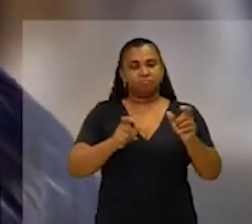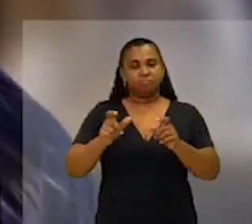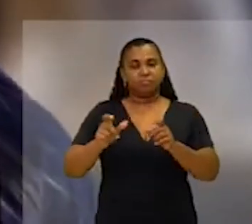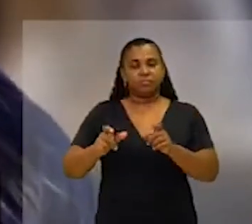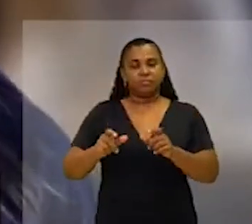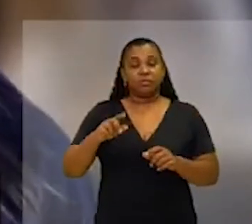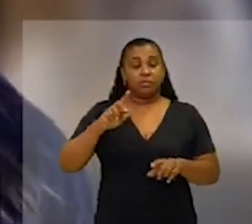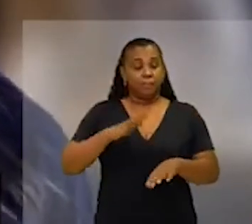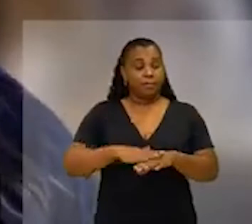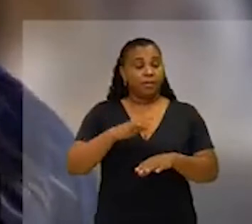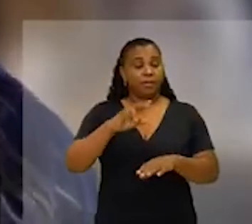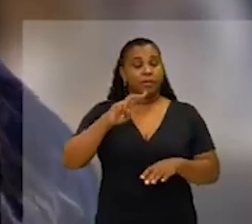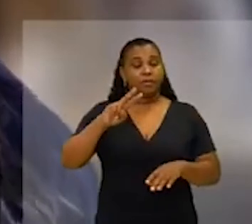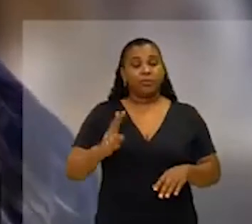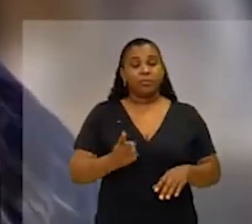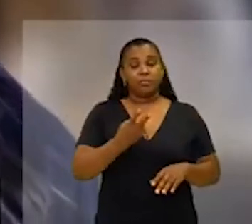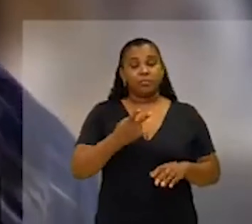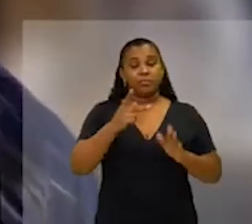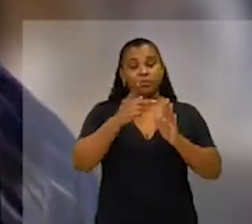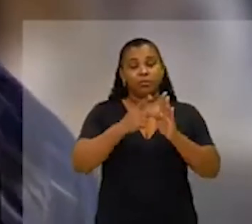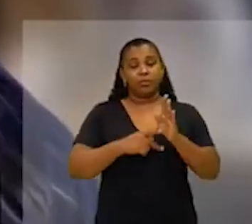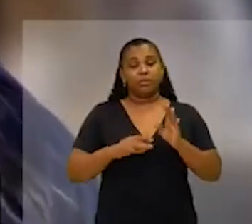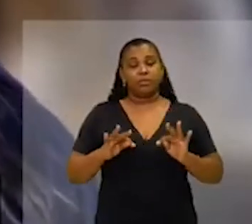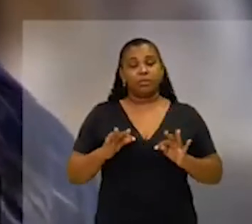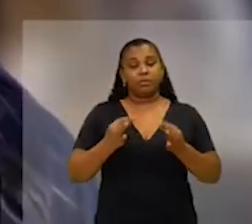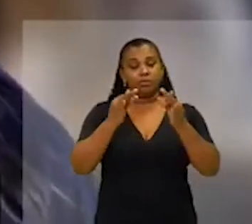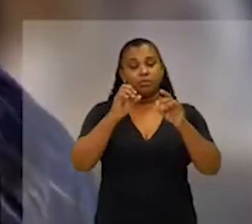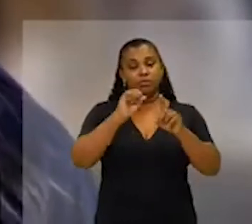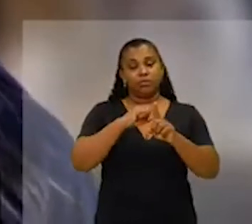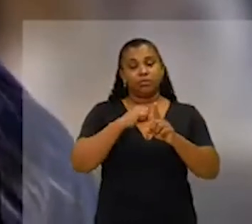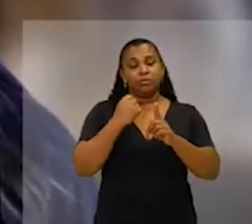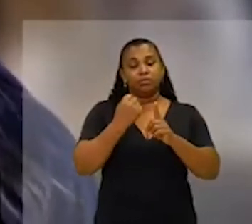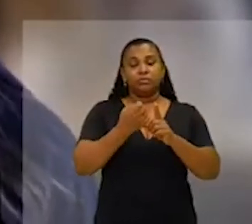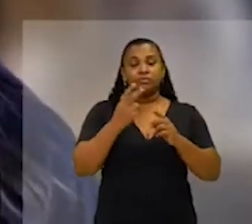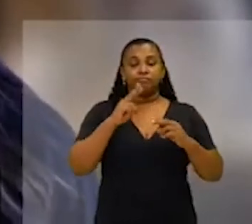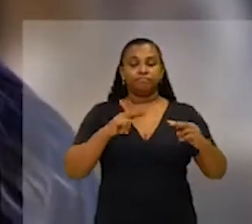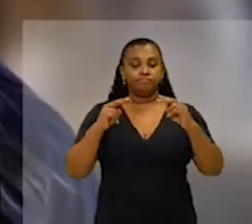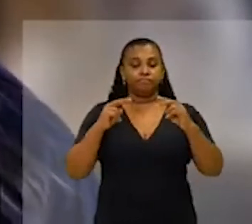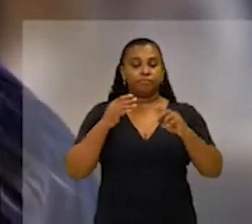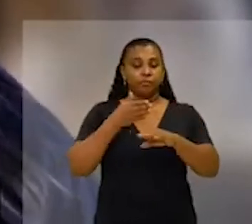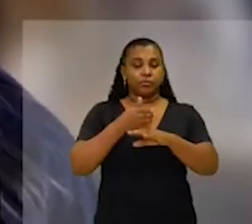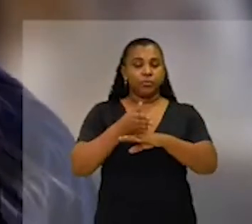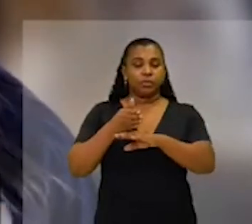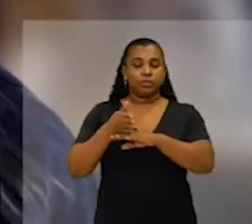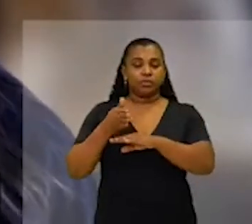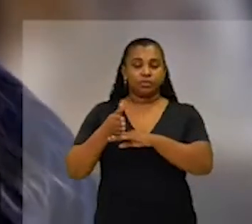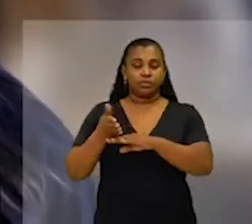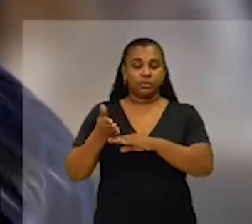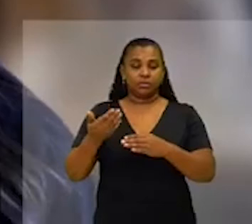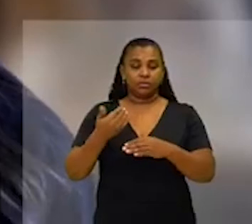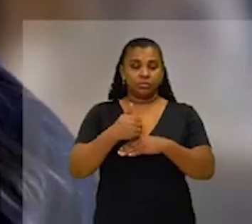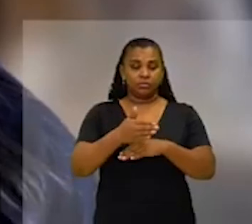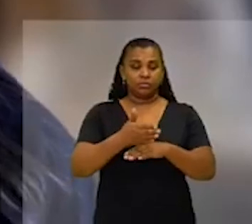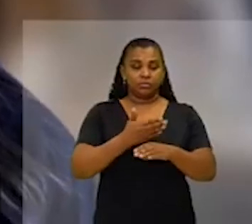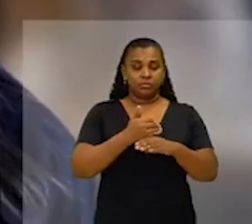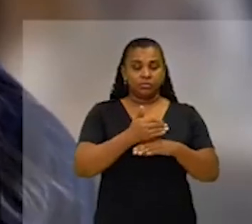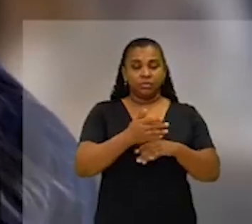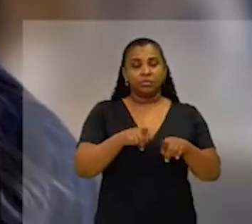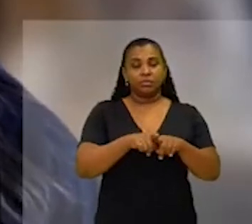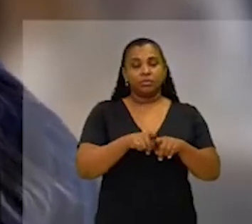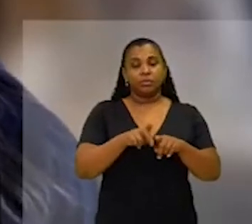tecnologias sociais muito com essa visão mesmo da do acesso uso e apropriação né uma visão crítica